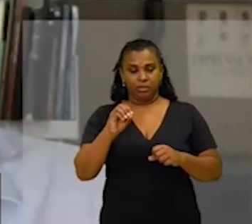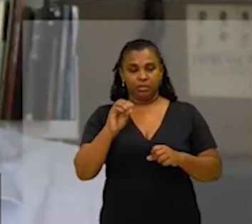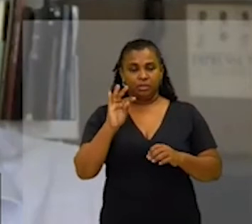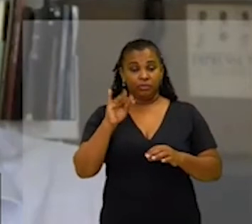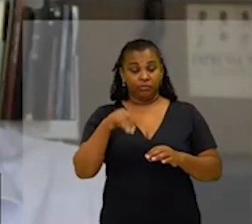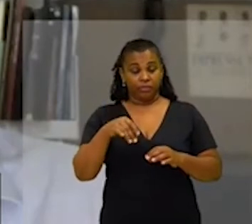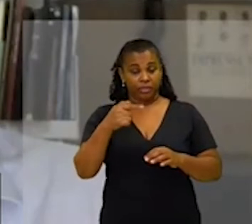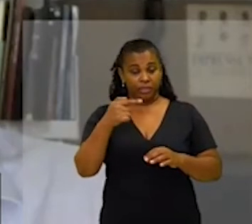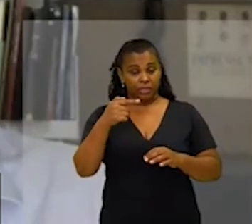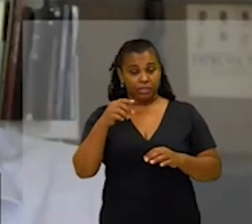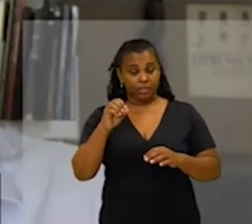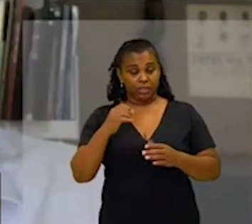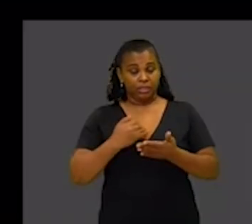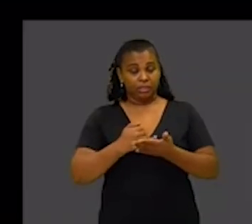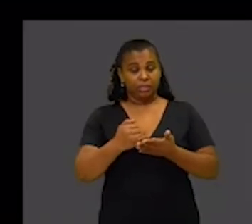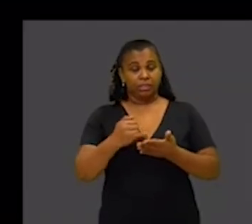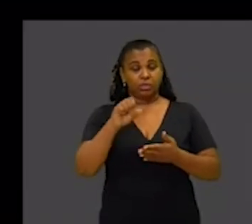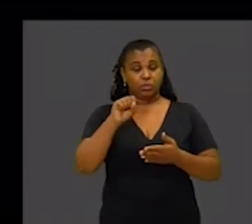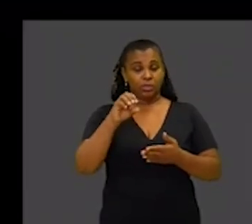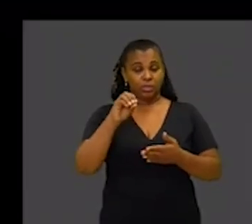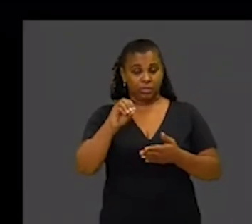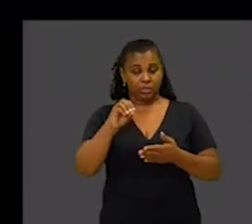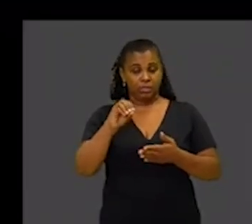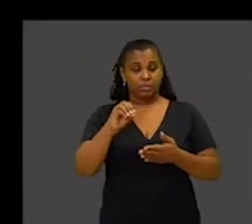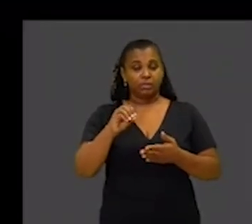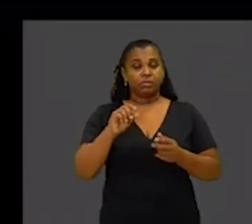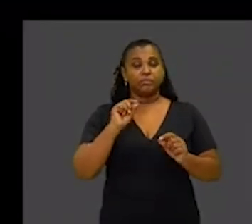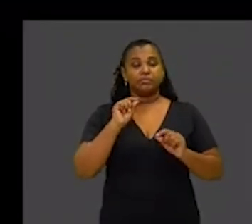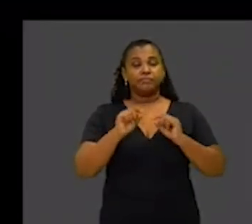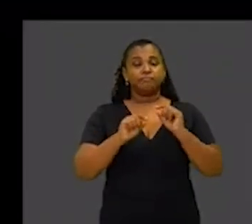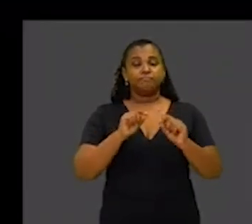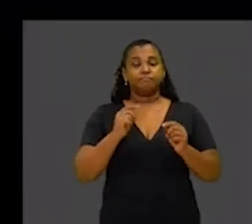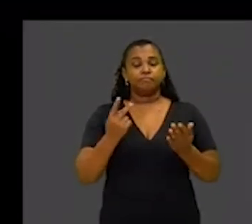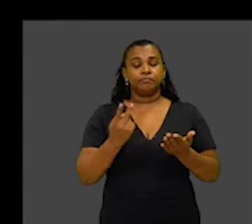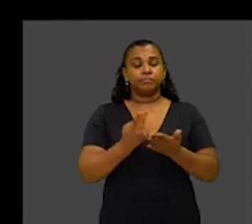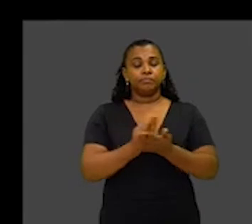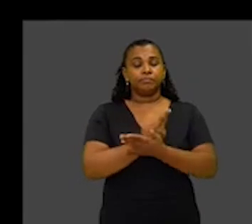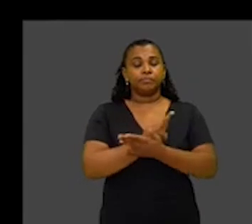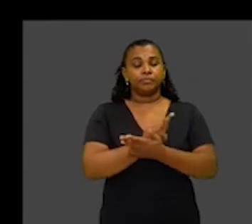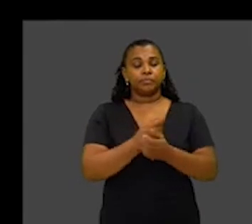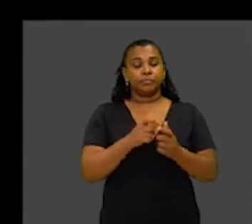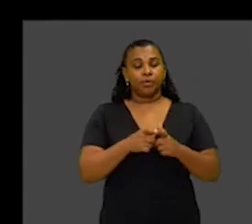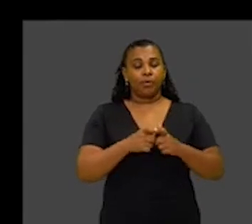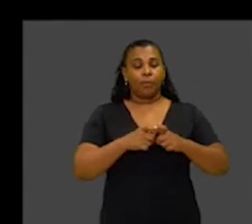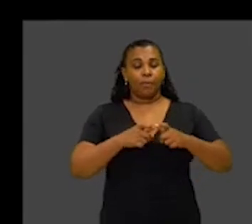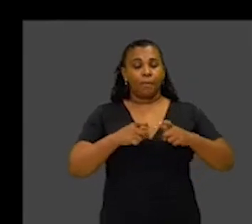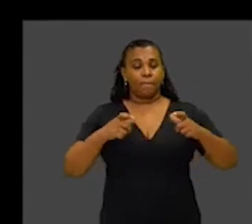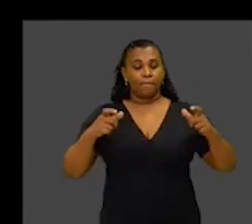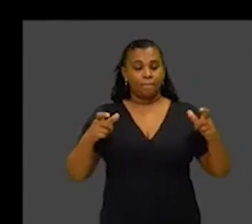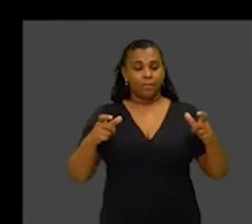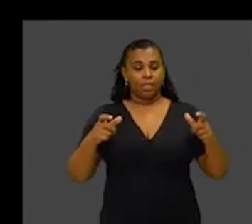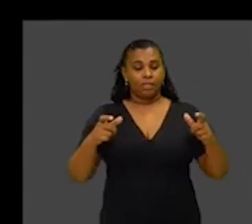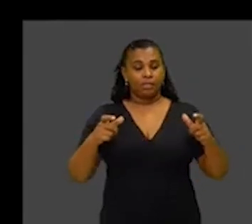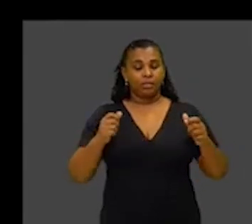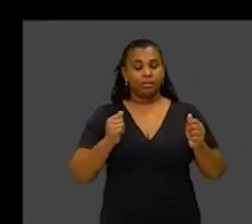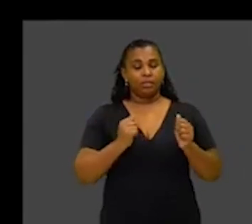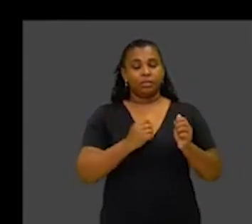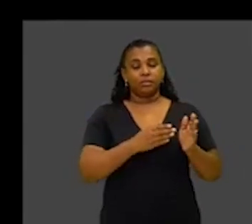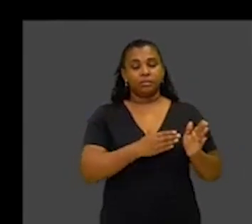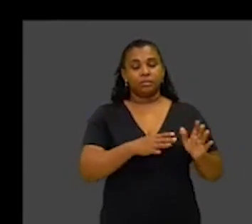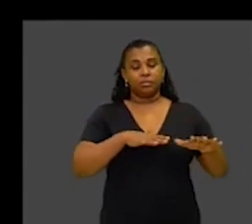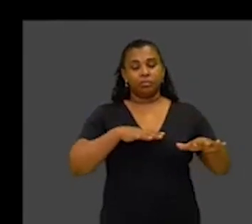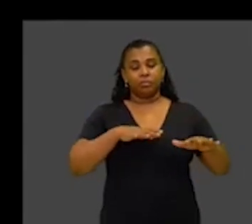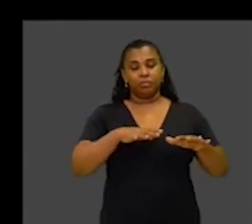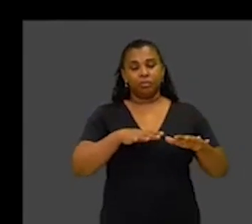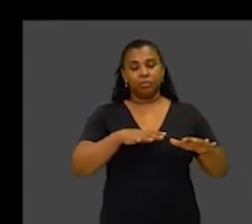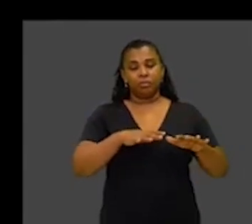início dos anos 80 em que há uma ampliação do escopo de ação do movimento negro em que pensa